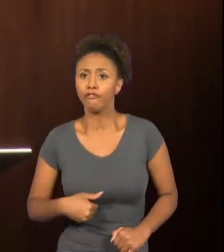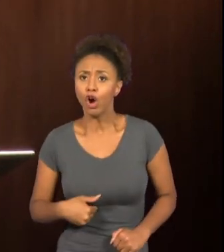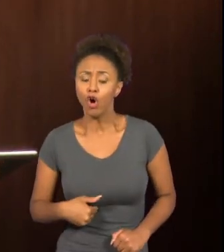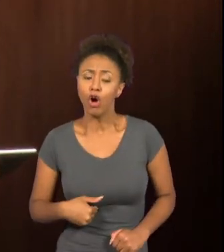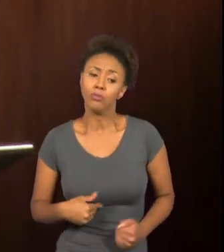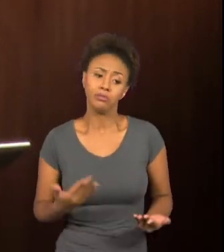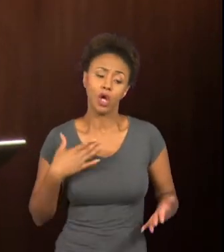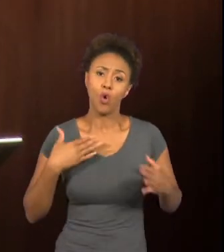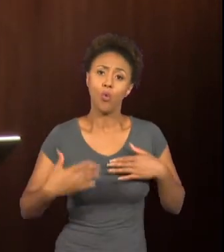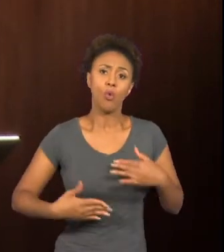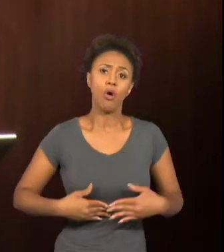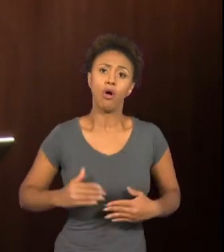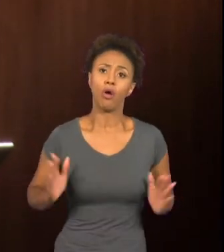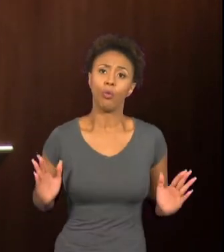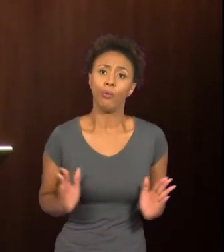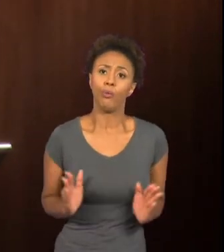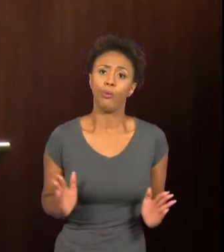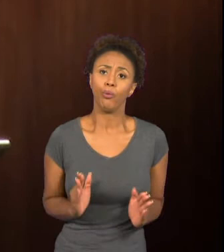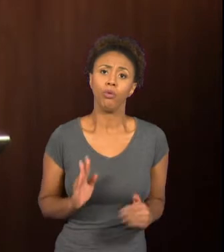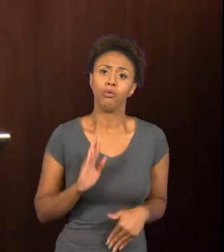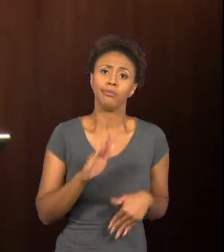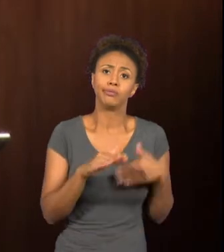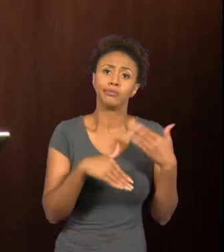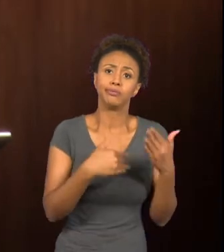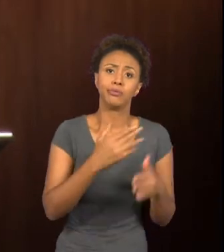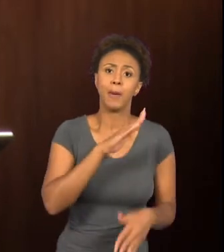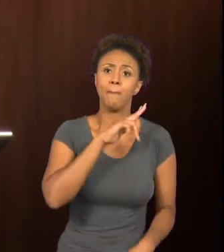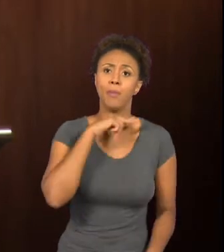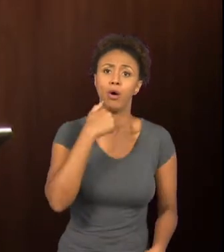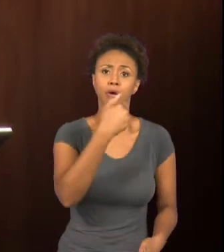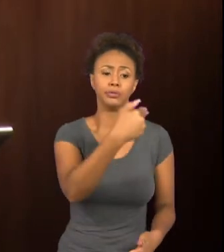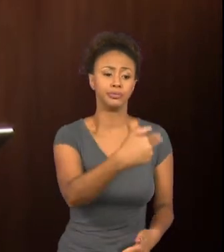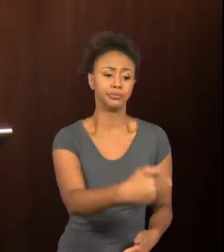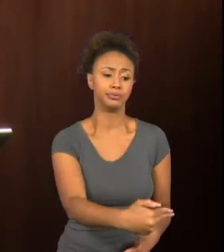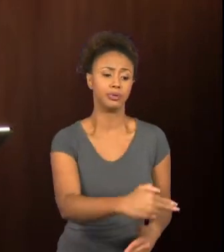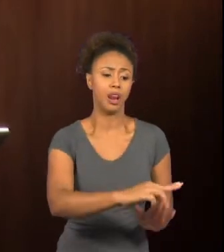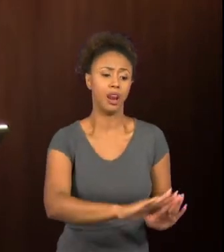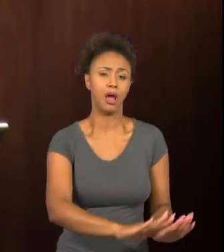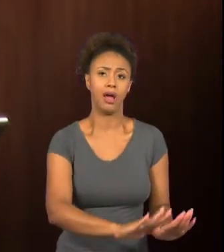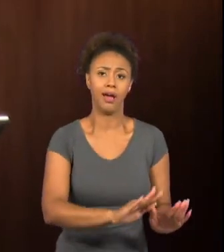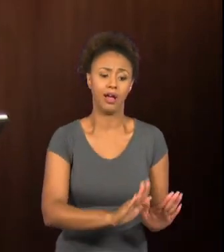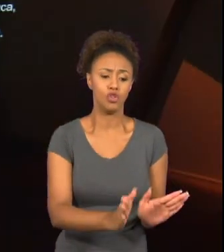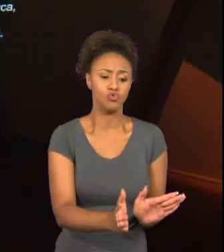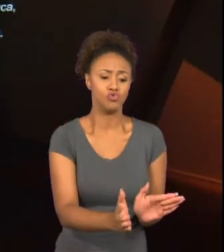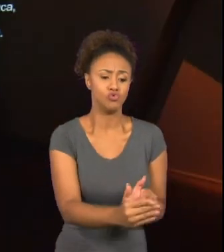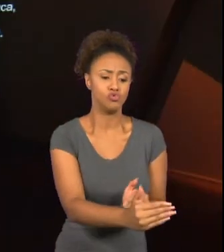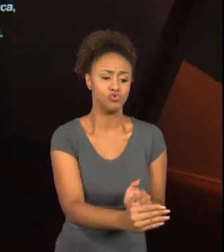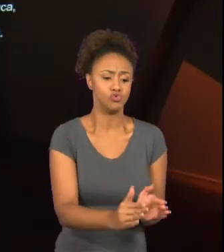REGIÃO. ENTÃO NÓS TEMOS AQUI, POR MEIO DA IRONIA, CLARO